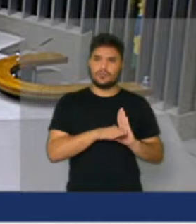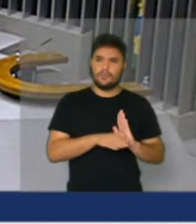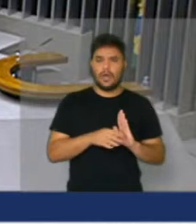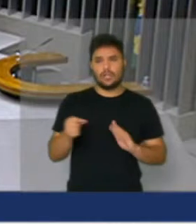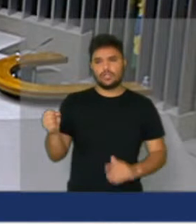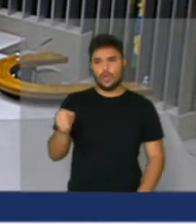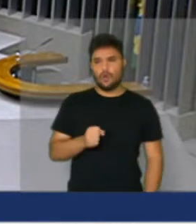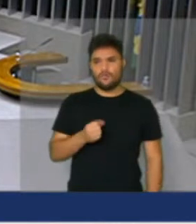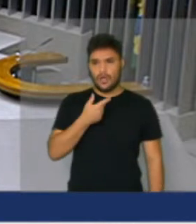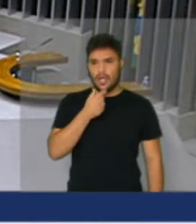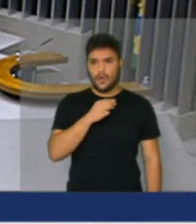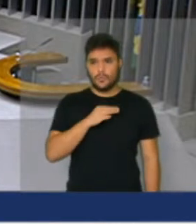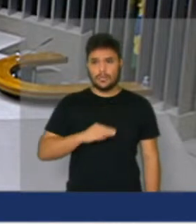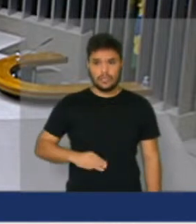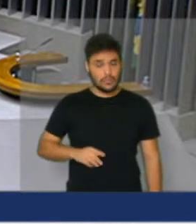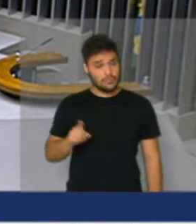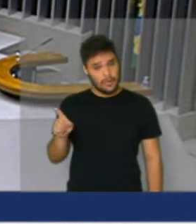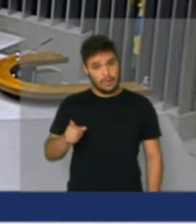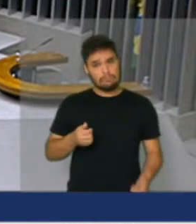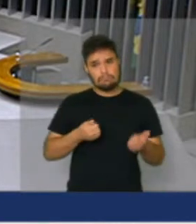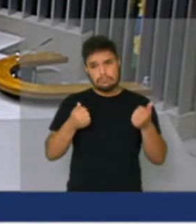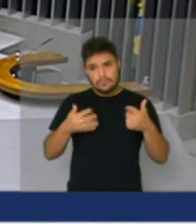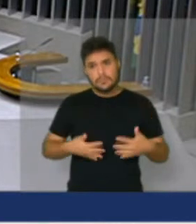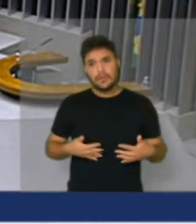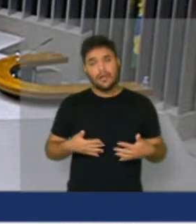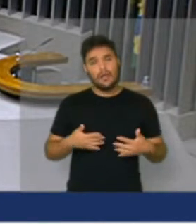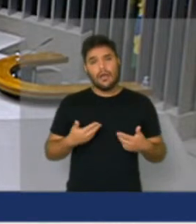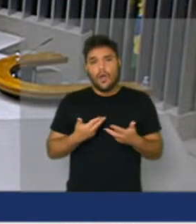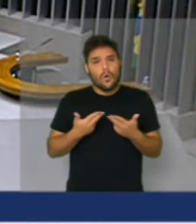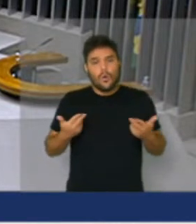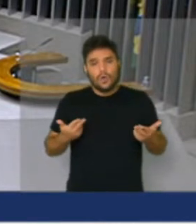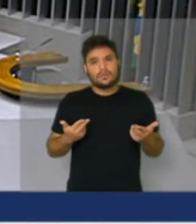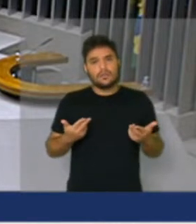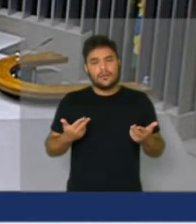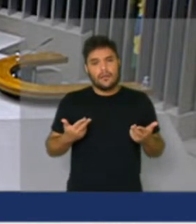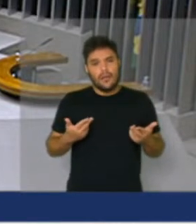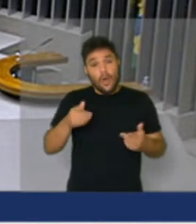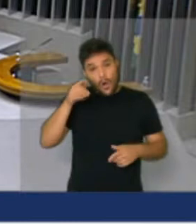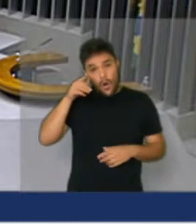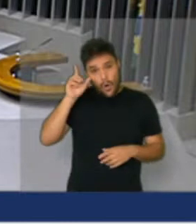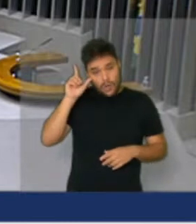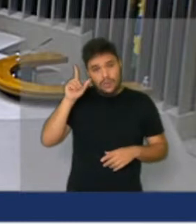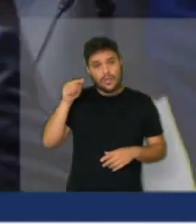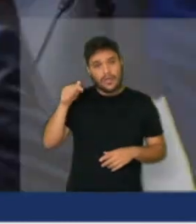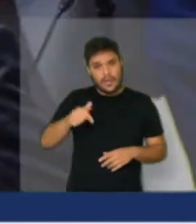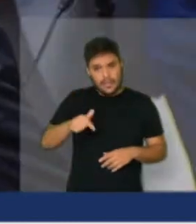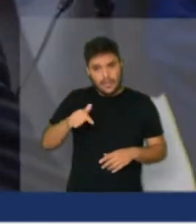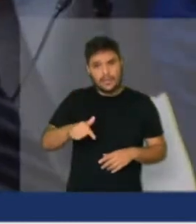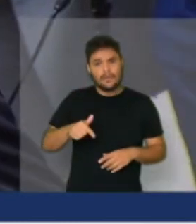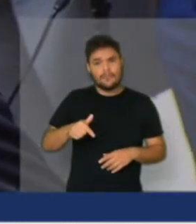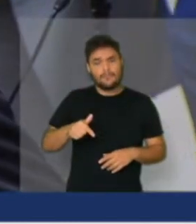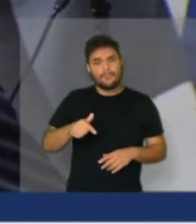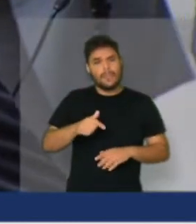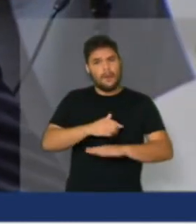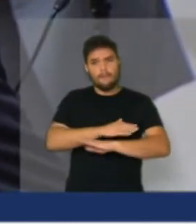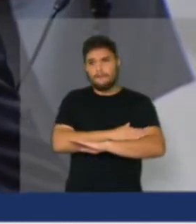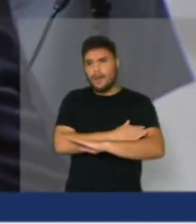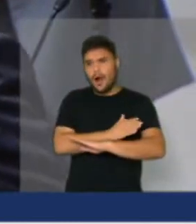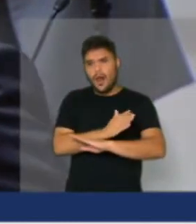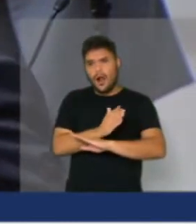VIR AQUI PRESTAR INFORMAÇÕES . ONTEM NÓS PASSAMOS AQUI O DIA PEDINDO ALGUMA EXPLICAÇÃO DE ALGUM LÍDER DO GOVERNO, DE ALGUÉM DO